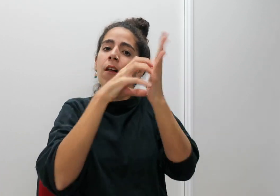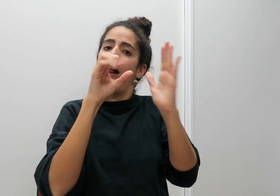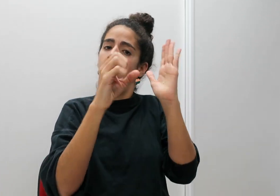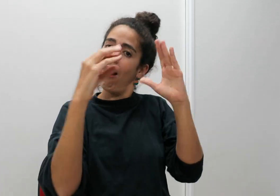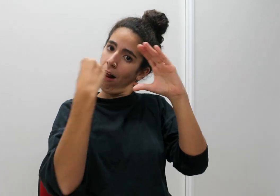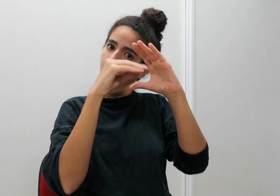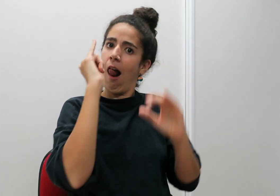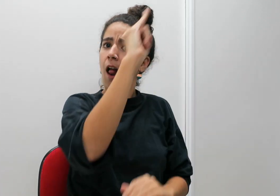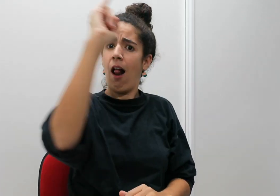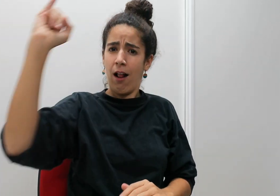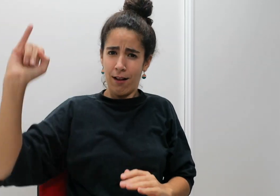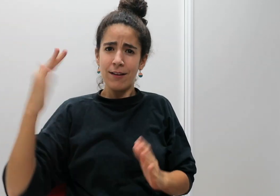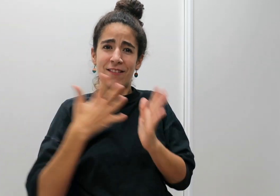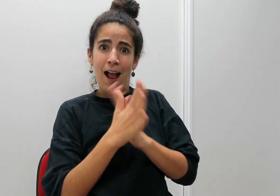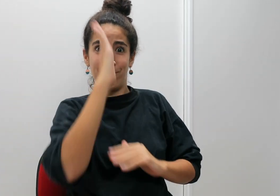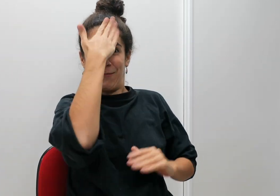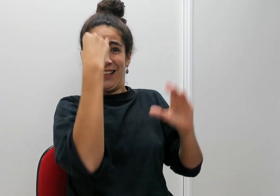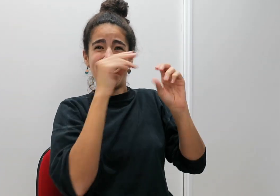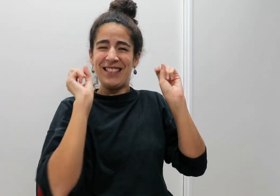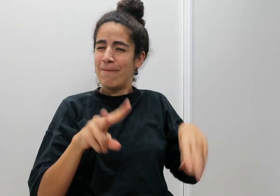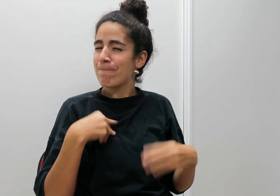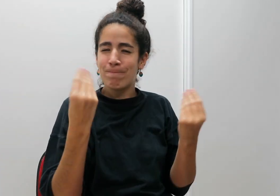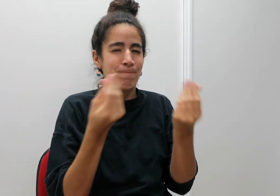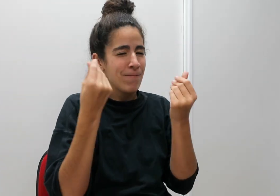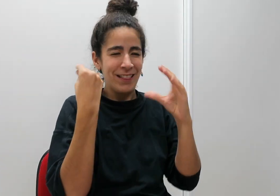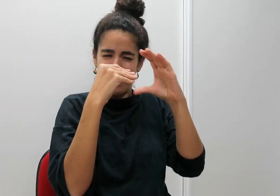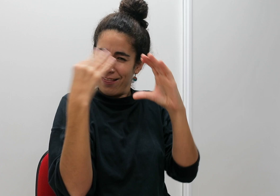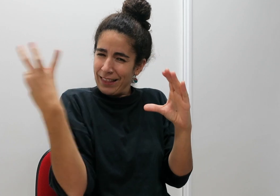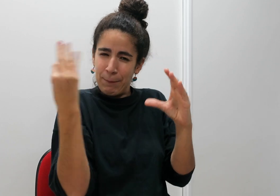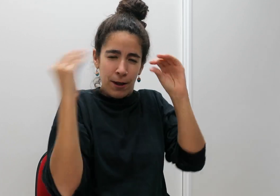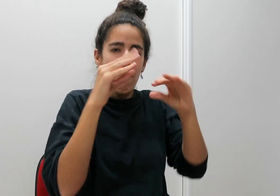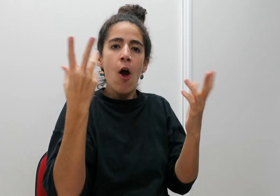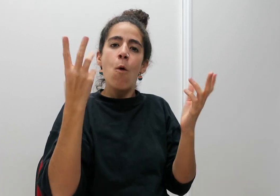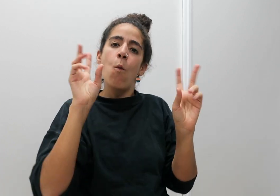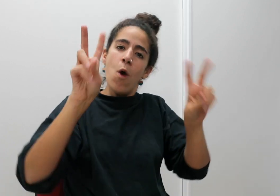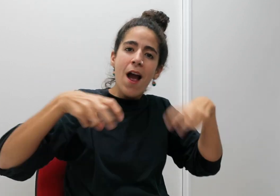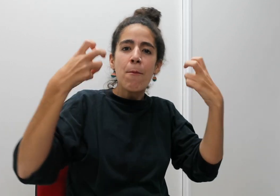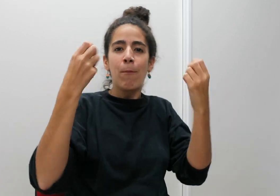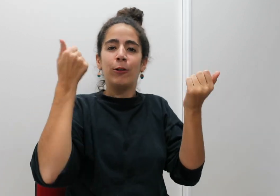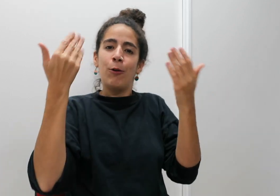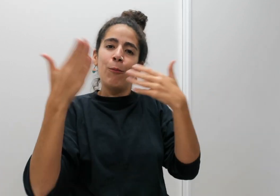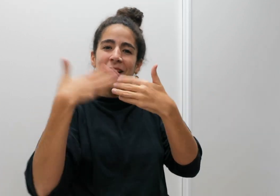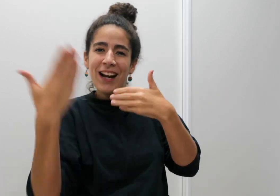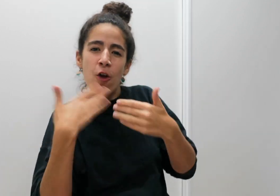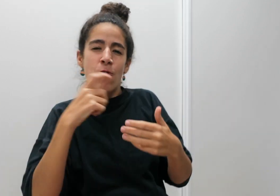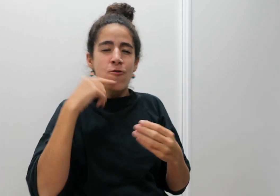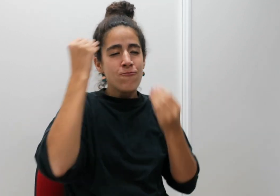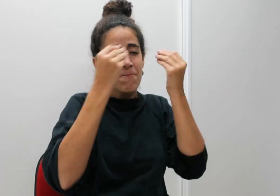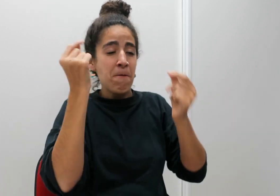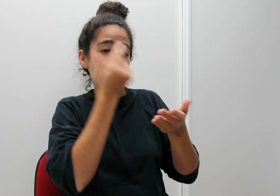de federaciones de España tienen el mismo signo, por lo que sin eso, no era lo mismo. Debía tener el mismo signo pero necesitaba renovarse, modernizarse, por lo que empecé a pensar cómo hacerlo